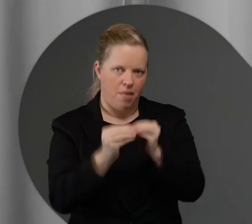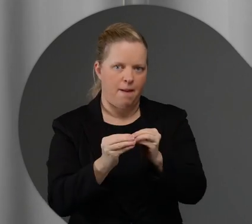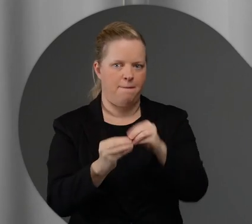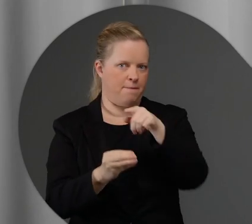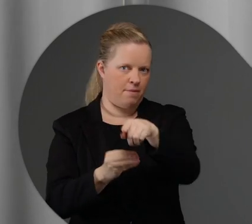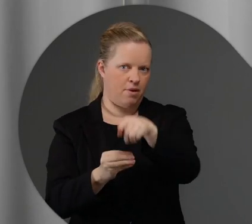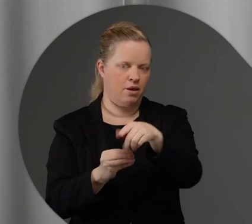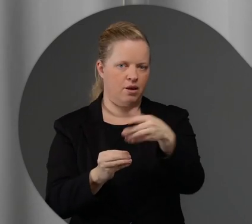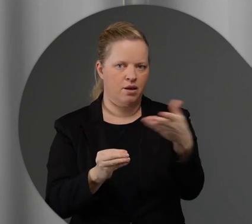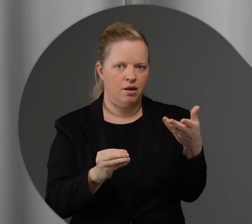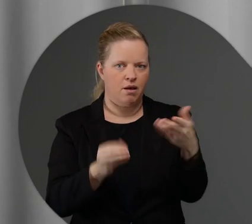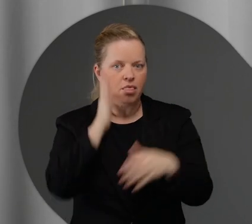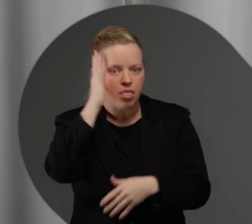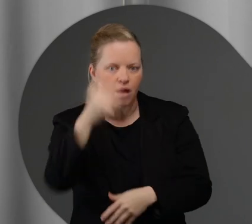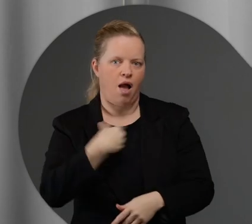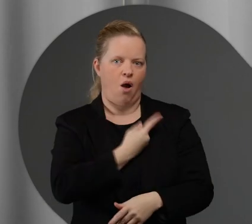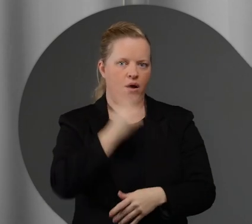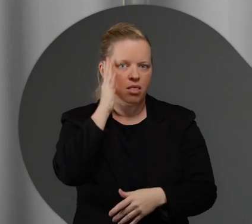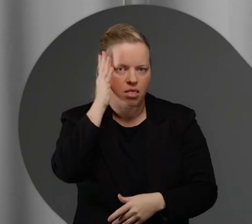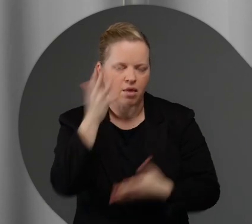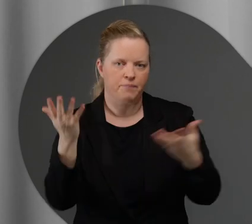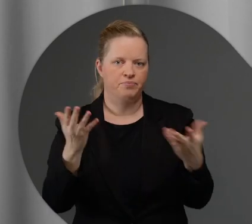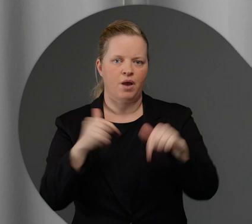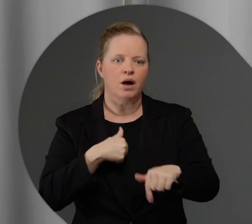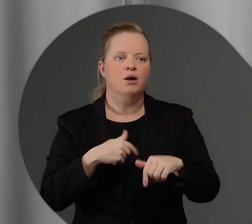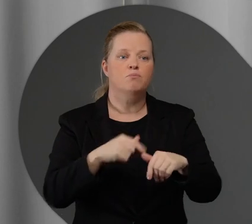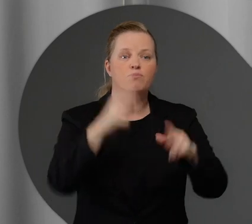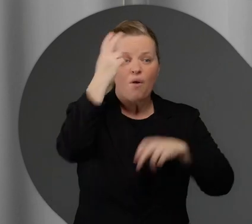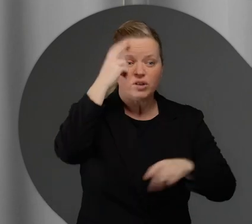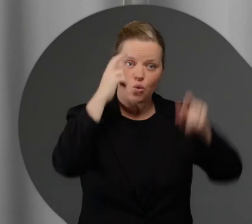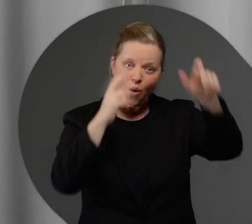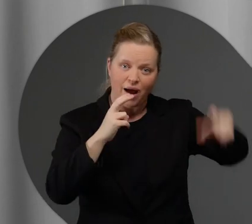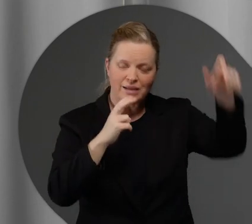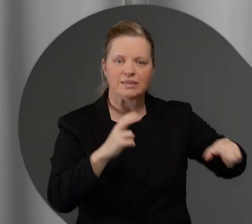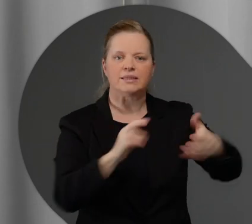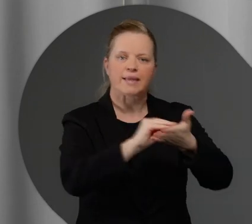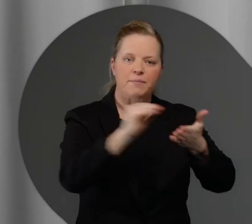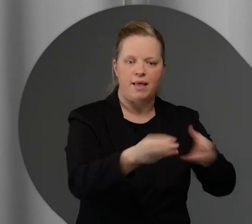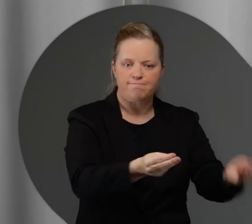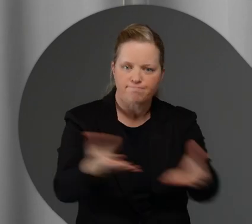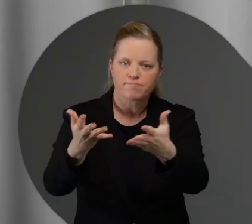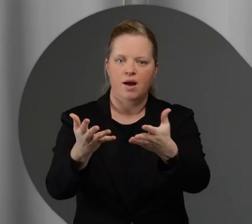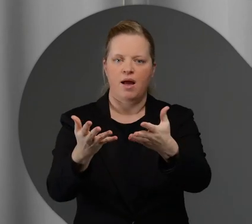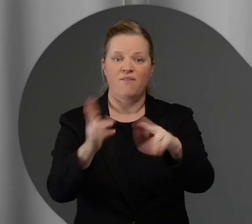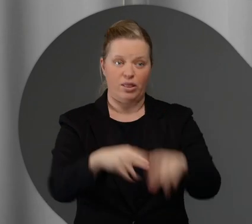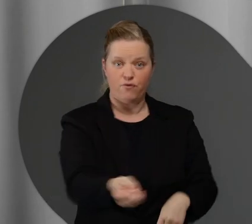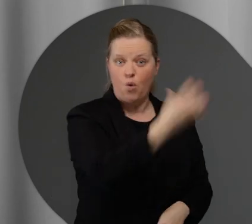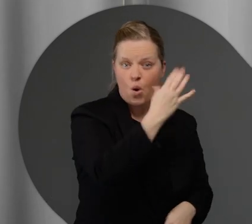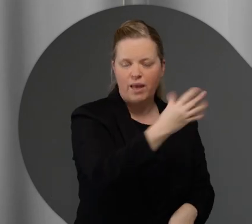es hängt davon dann immer ab, ob die Professoren Skripten zur Verfügung stellen, die lesbar sind. Wenn es nur mit Folien ist, dann ist es auch sehr mühsam.